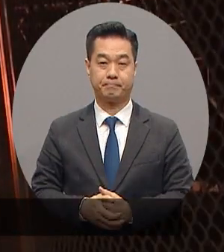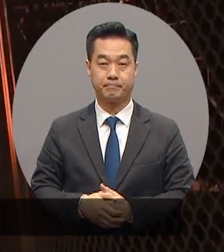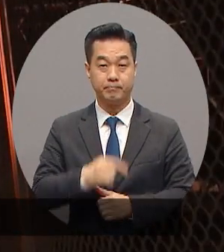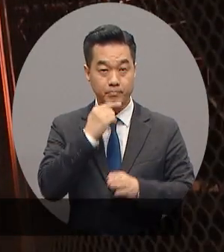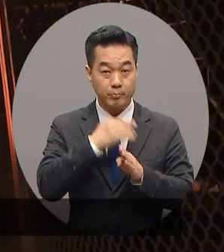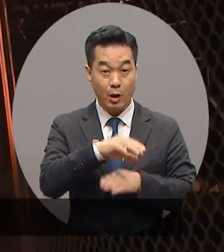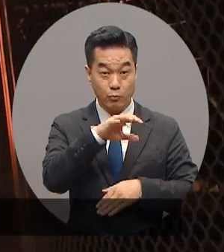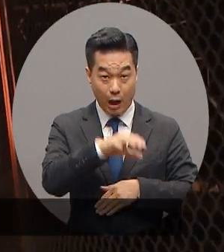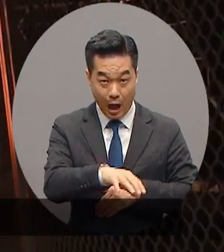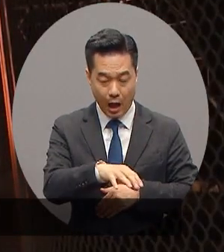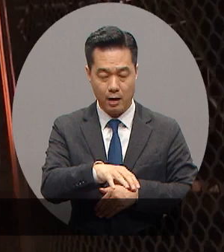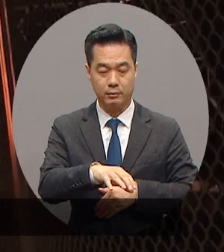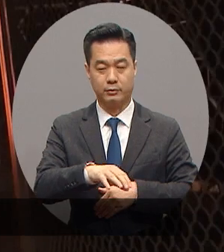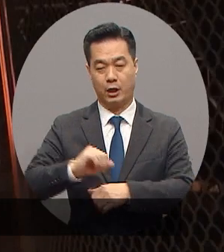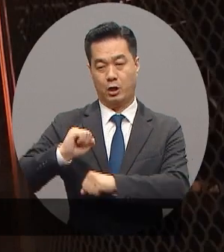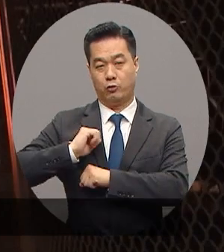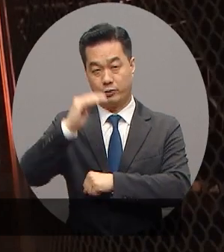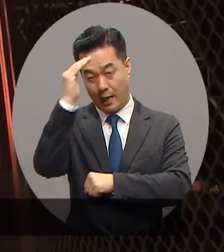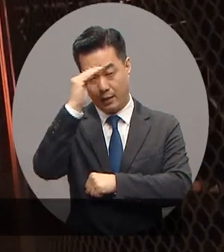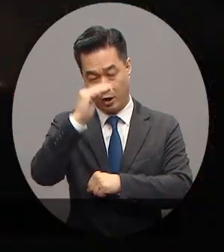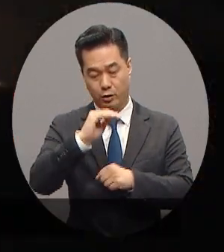시행해 나갈 것입니다.